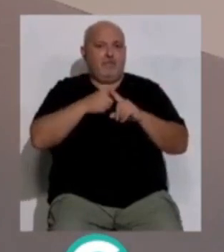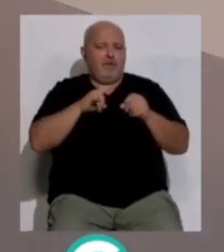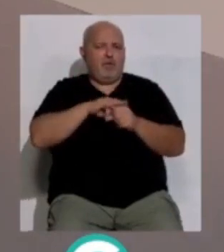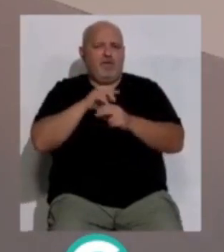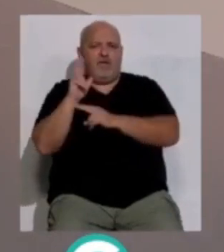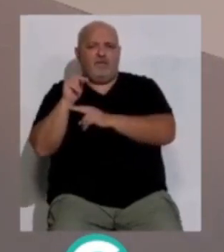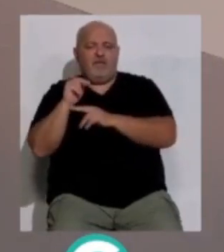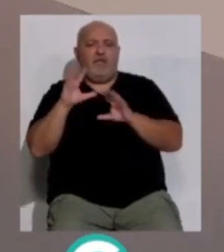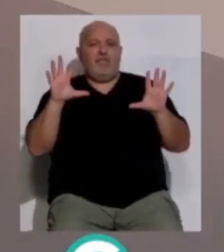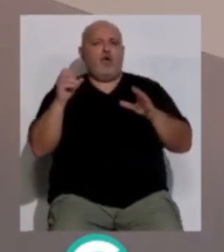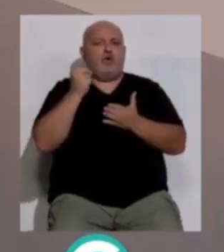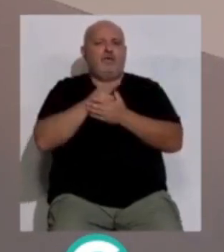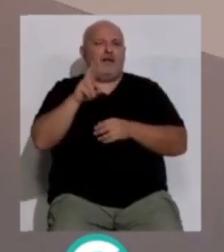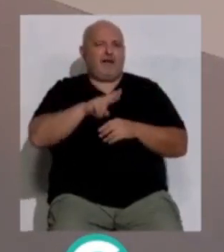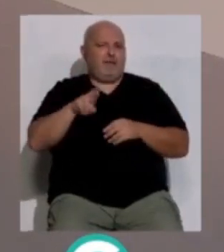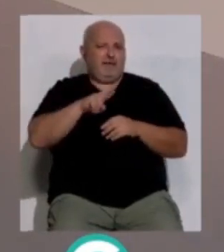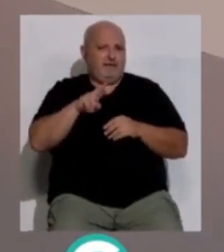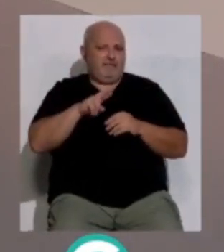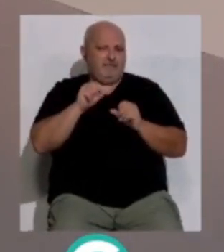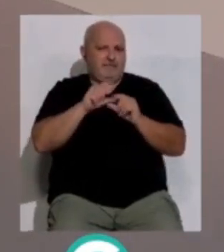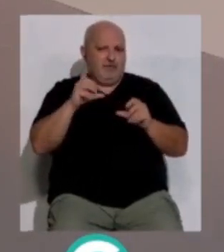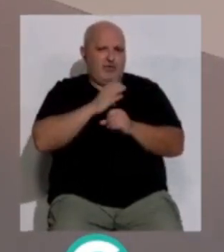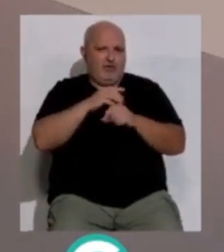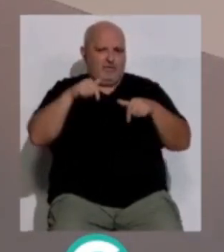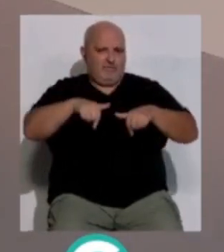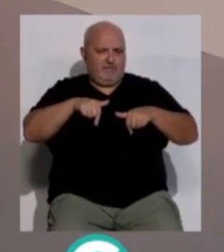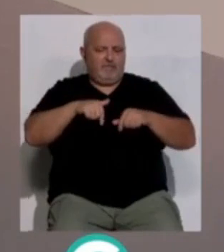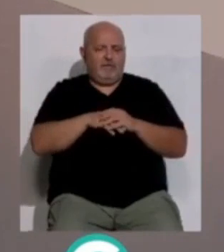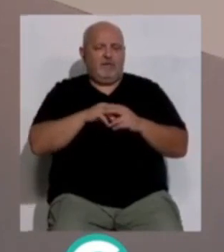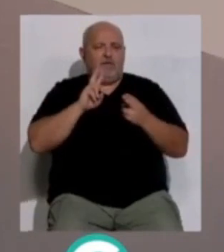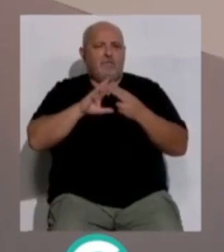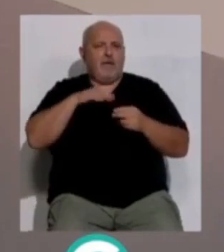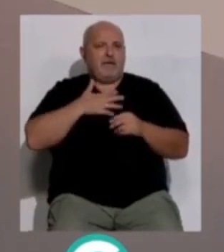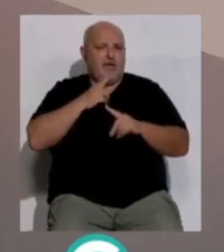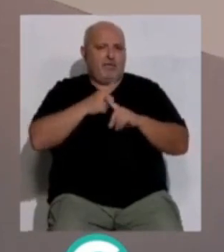viernes a las 10 en redifusión a partir de las 10 de la noche volveremos mañana con más actualidad